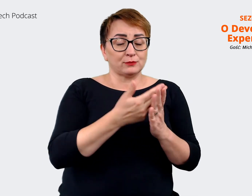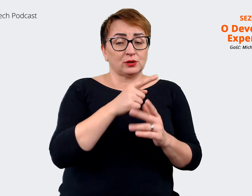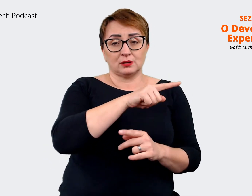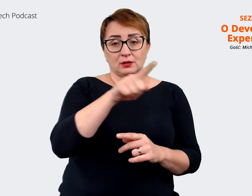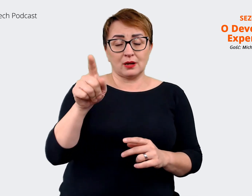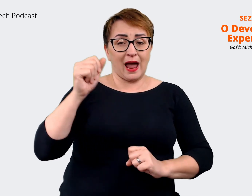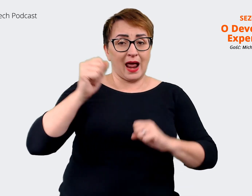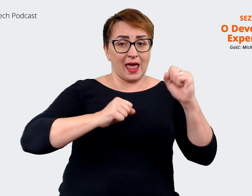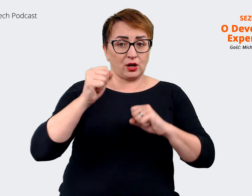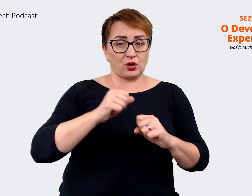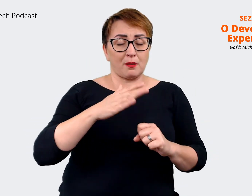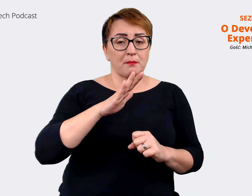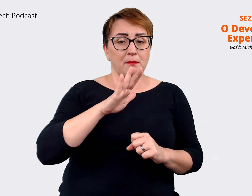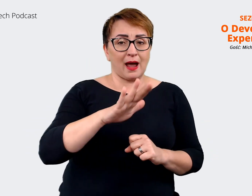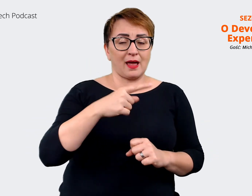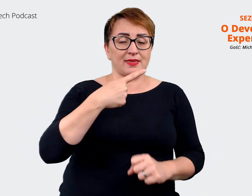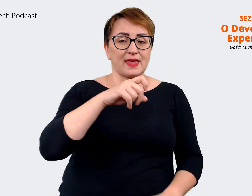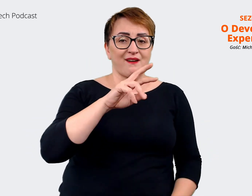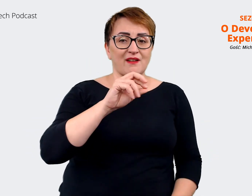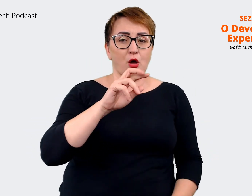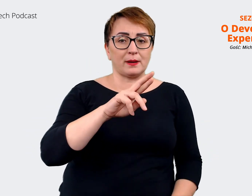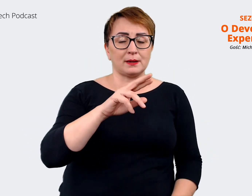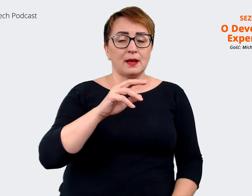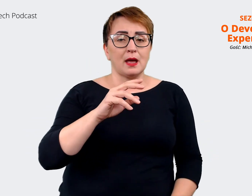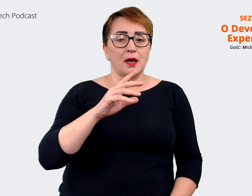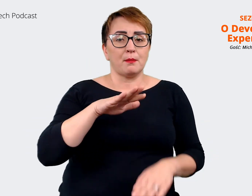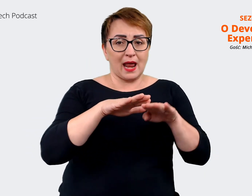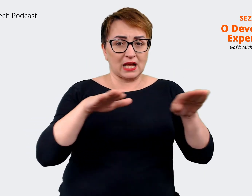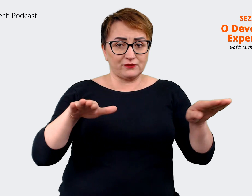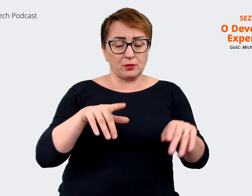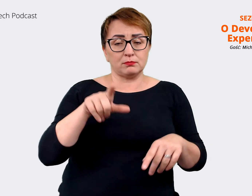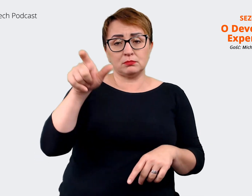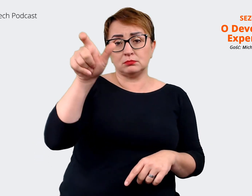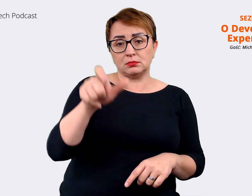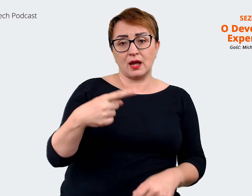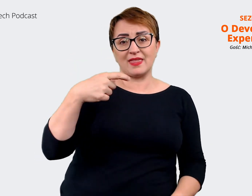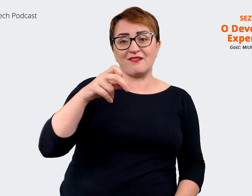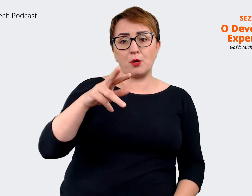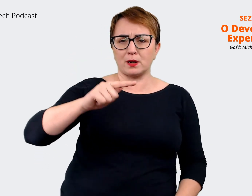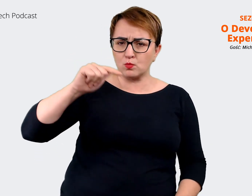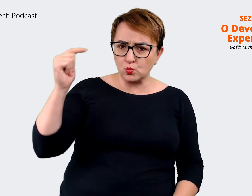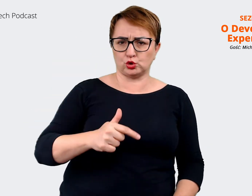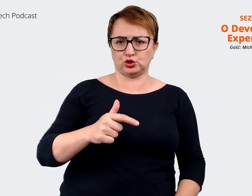Developer jest zmuszony z niej korzystać? Czy to jest, nazwijmy to, wygodne narzędzie,